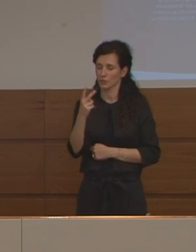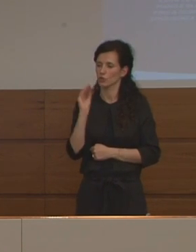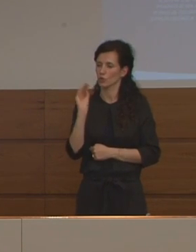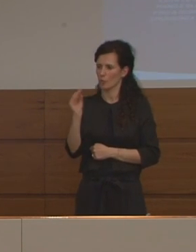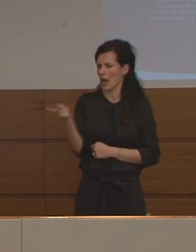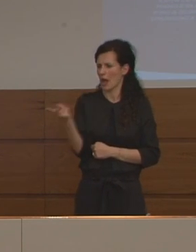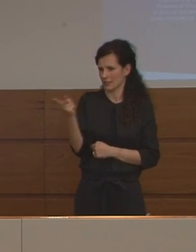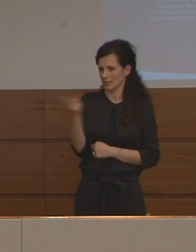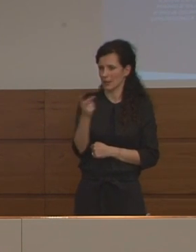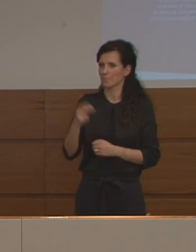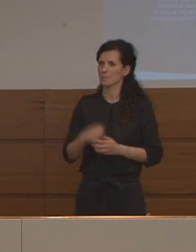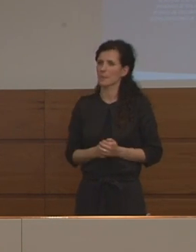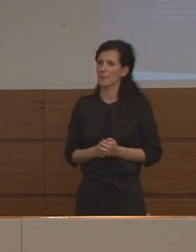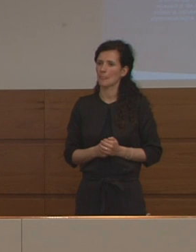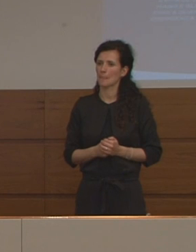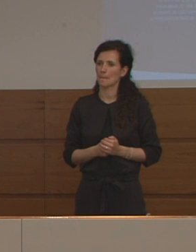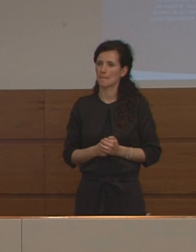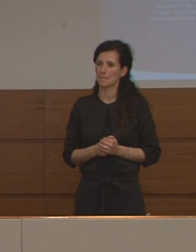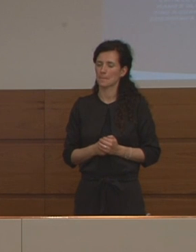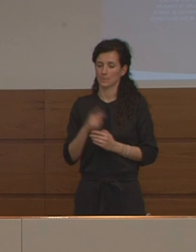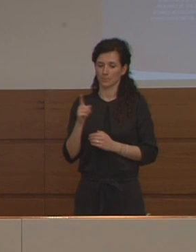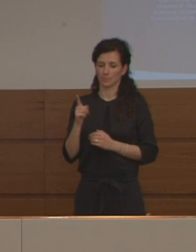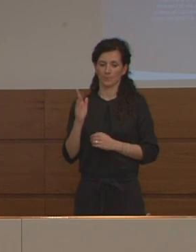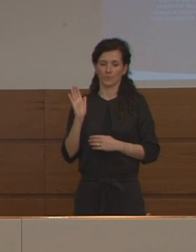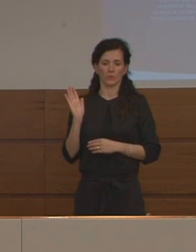Riguardo ai dati che ci fornite ogni giorno, mi riferisco soprattutto ai